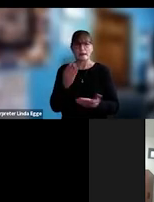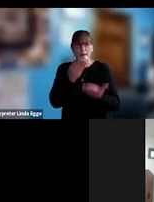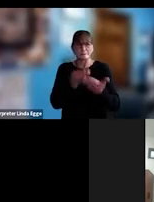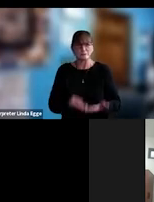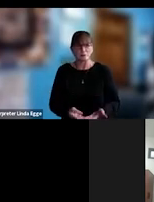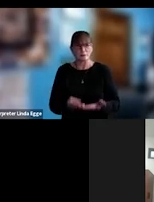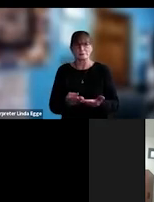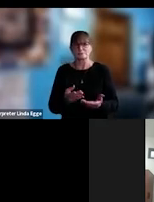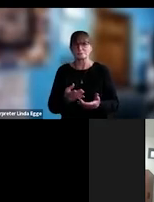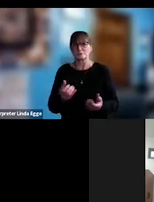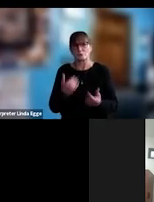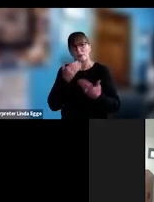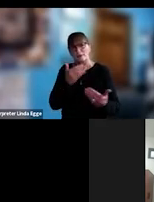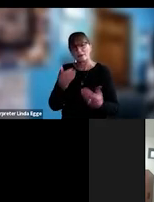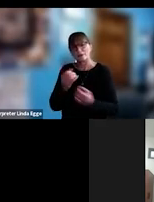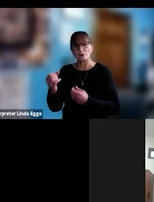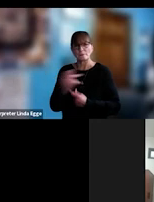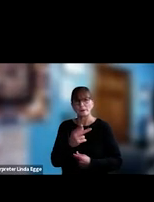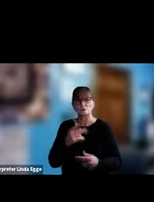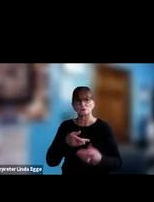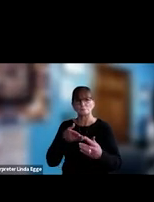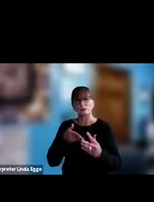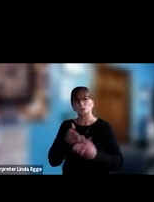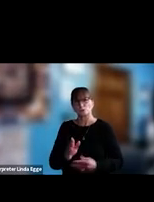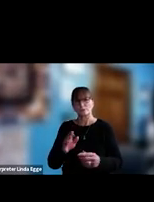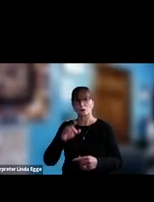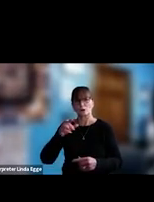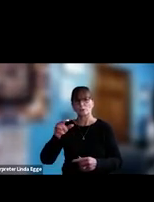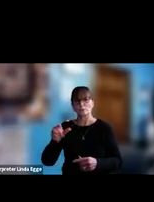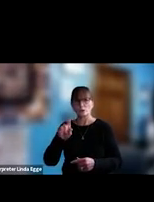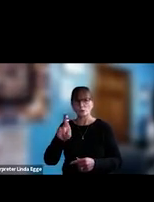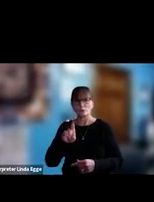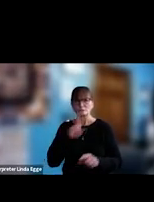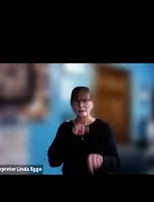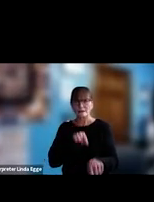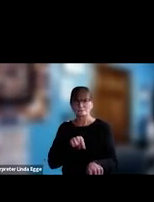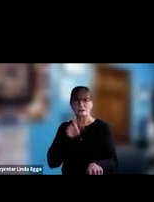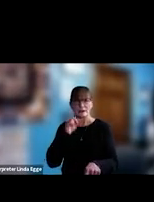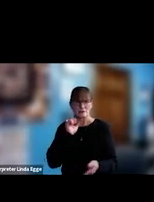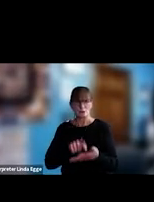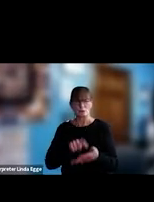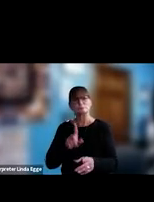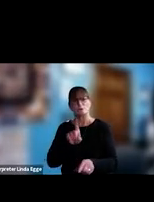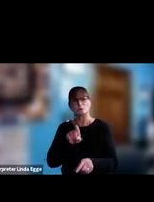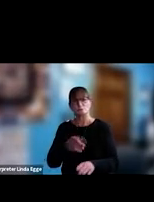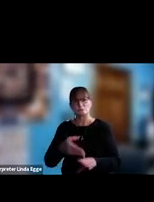Así que gracias, volveremos con usted durante las preguntas y respuestas, con seguridad. Veo que llegaron algunas preguntas antes de que usted comenzara su presentación,